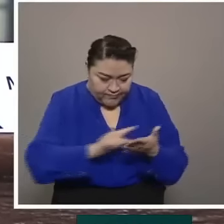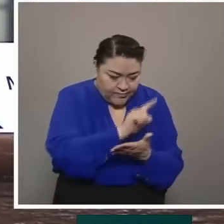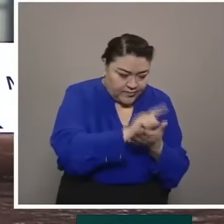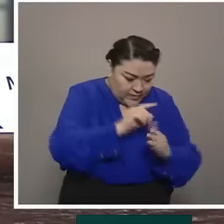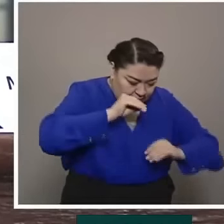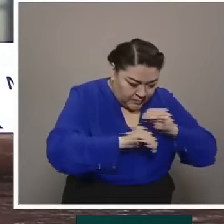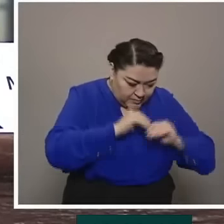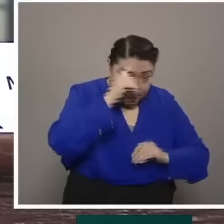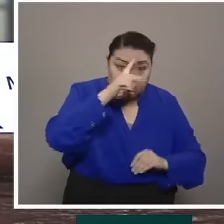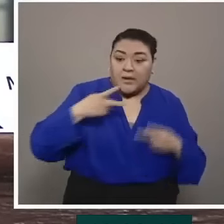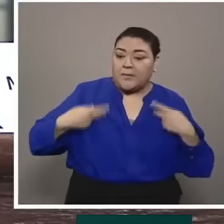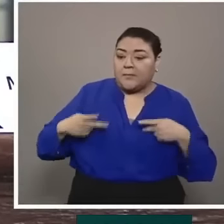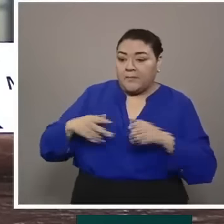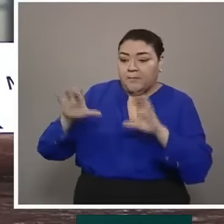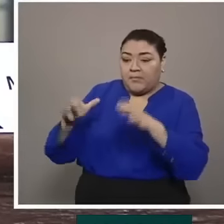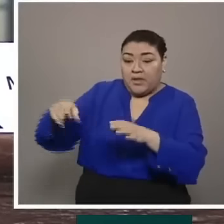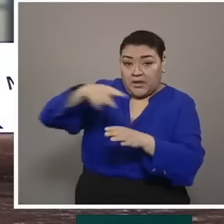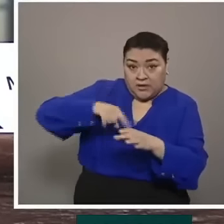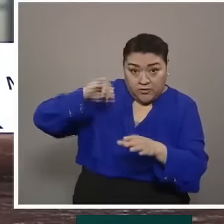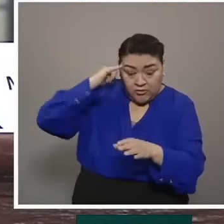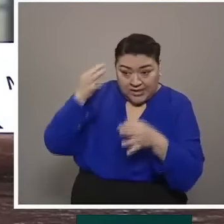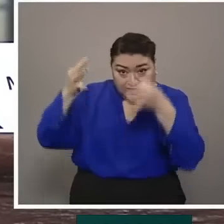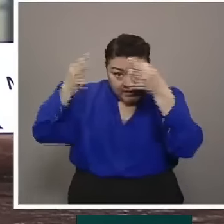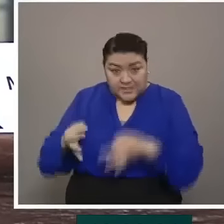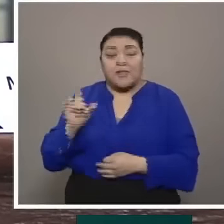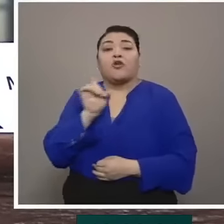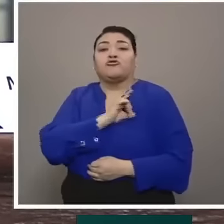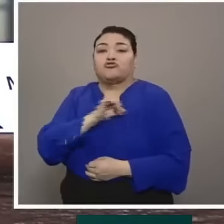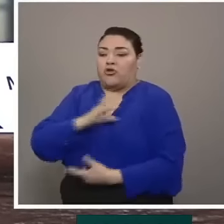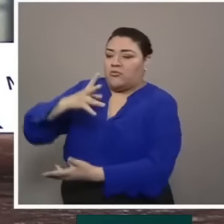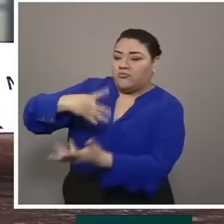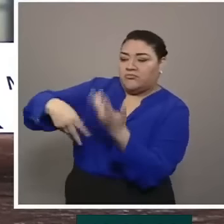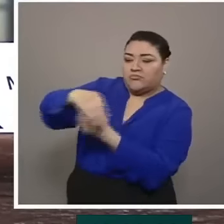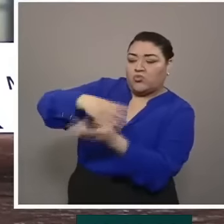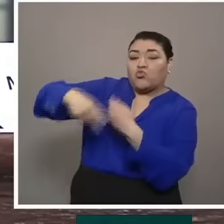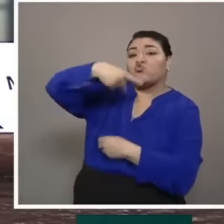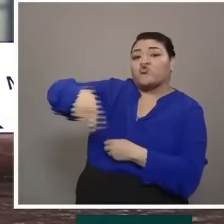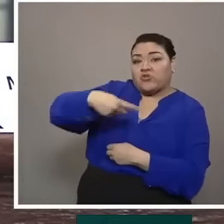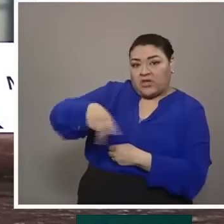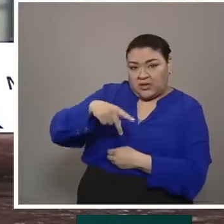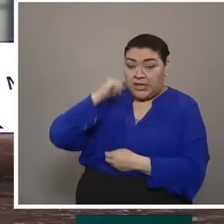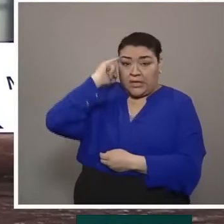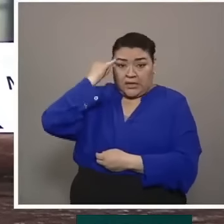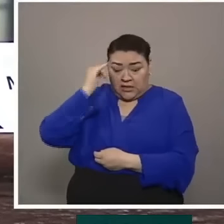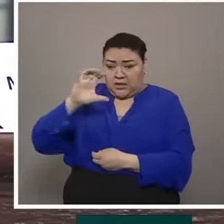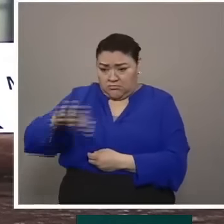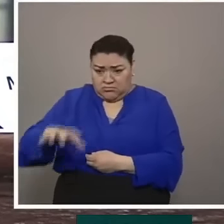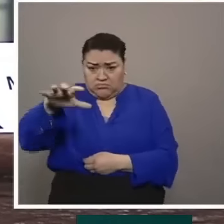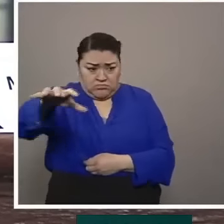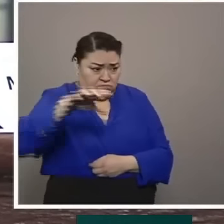y efectivo de la libre autodeterminación y el gobierno indígena. Así, toda vez que en